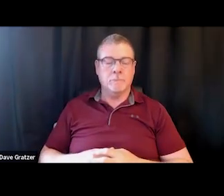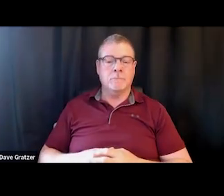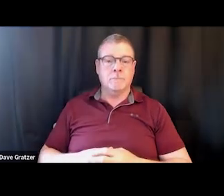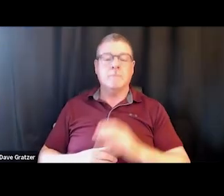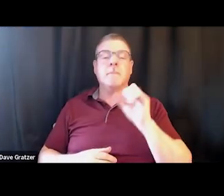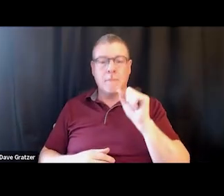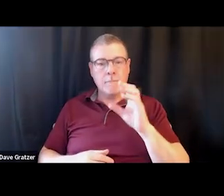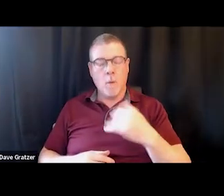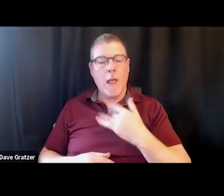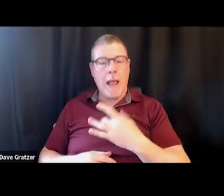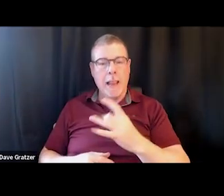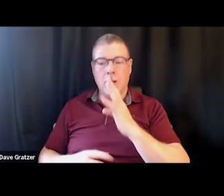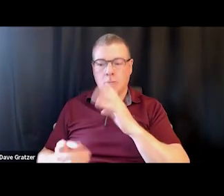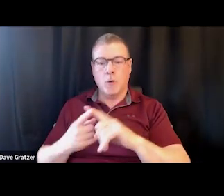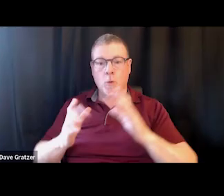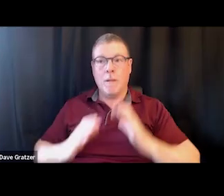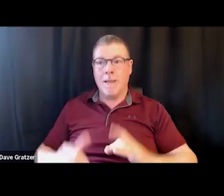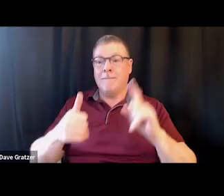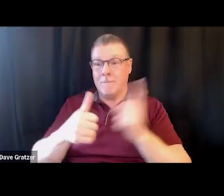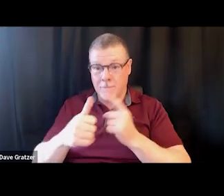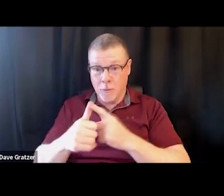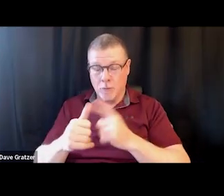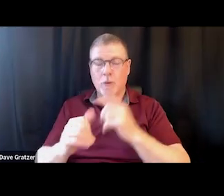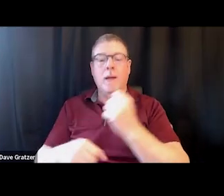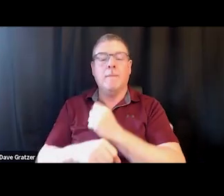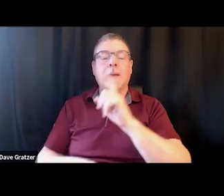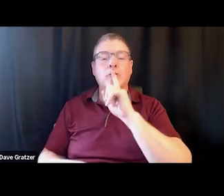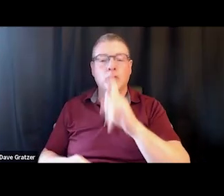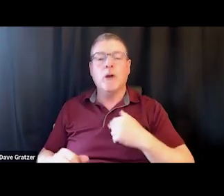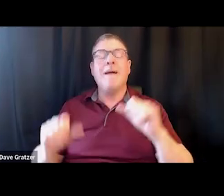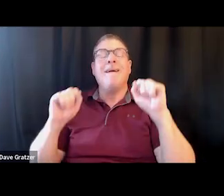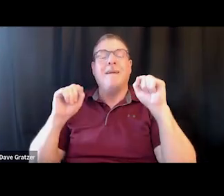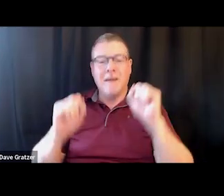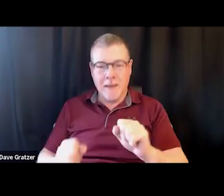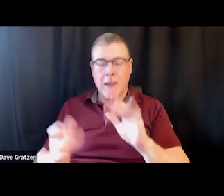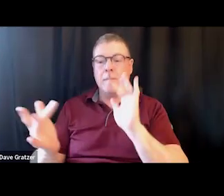Así que, me gusta hablar con mi cliente primero y ante todo, y asegurarme de que puedo obtener la información